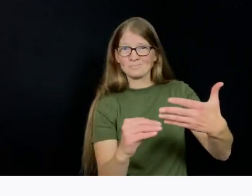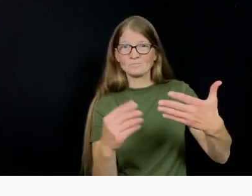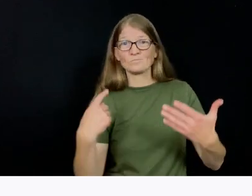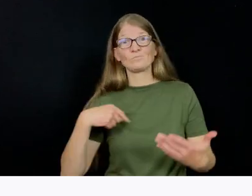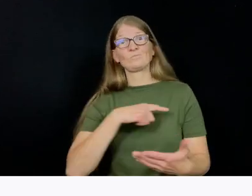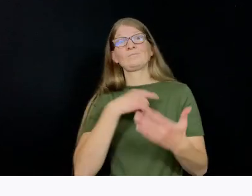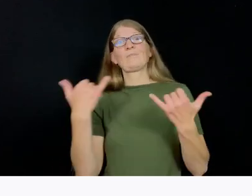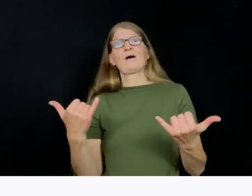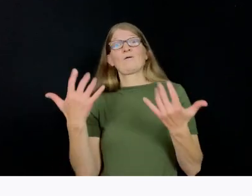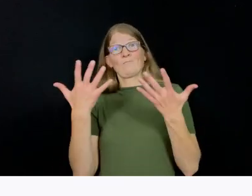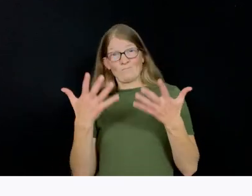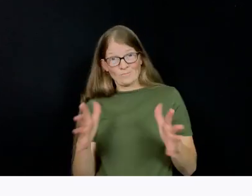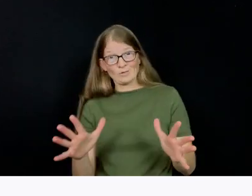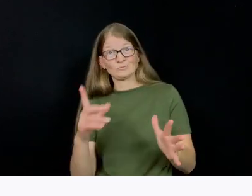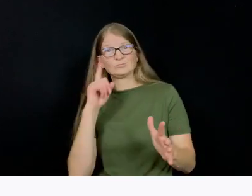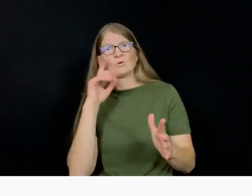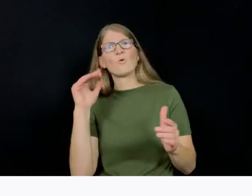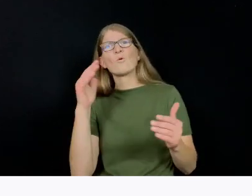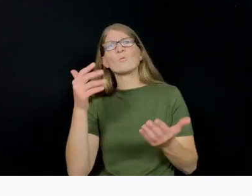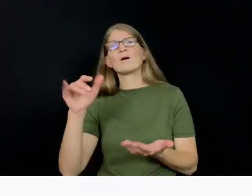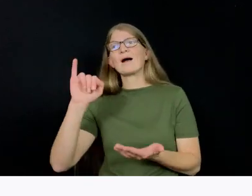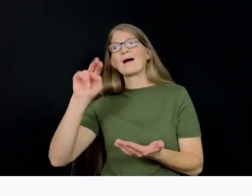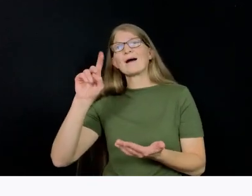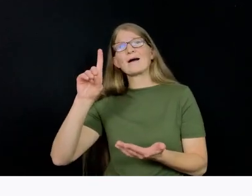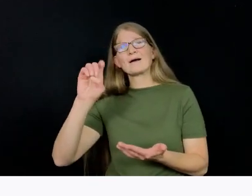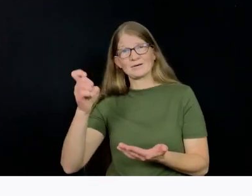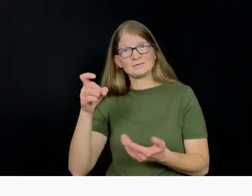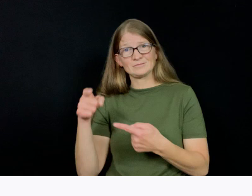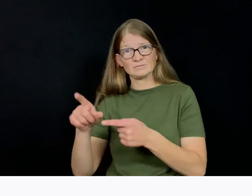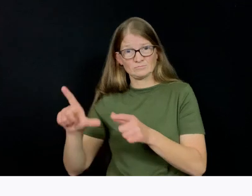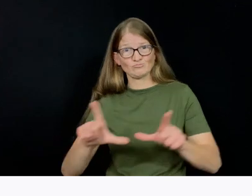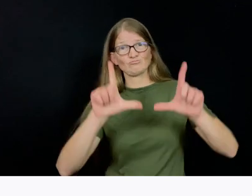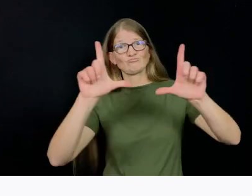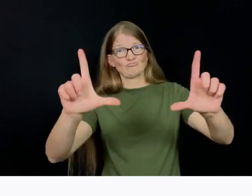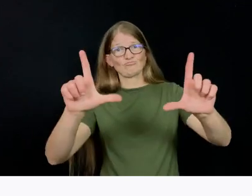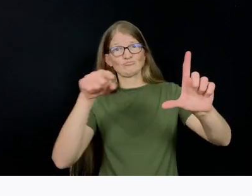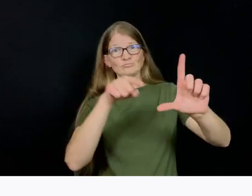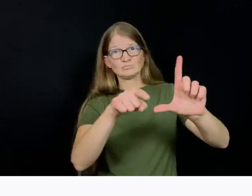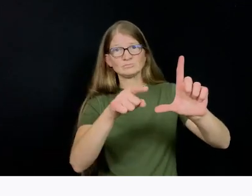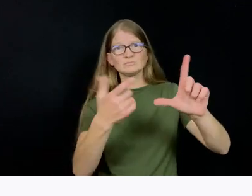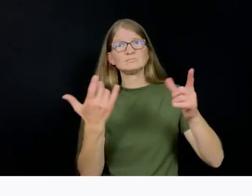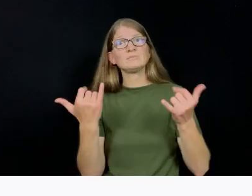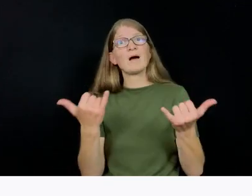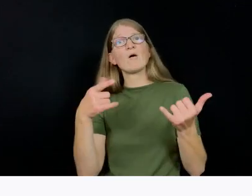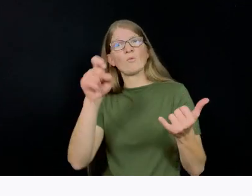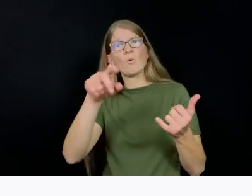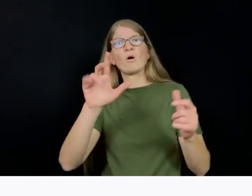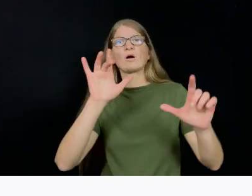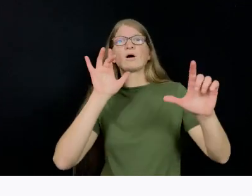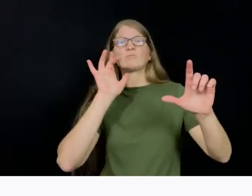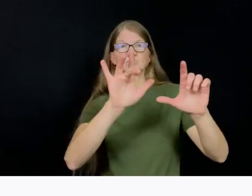ولكن أيضًا المقاطع الفردية من تلك الصفحات يساعدنا هذا في إيجاد تلك الإبرة في كومة القش